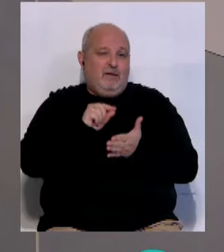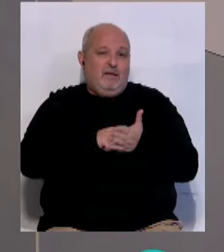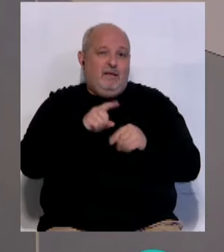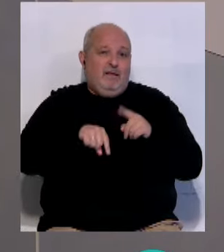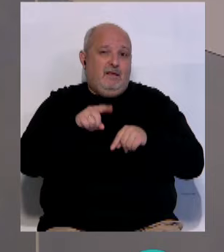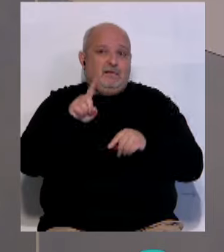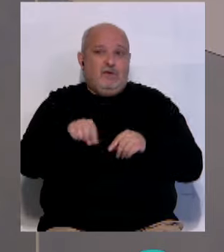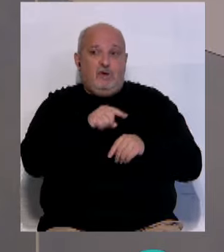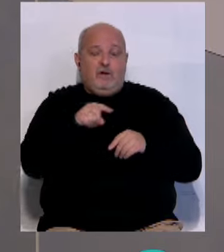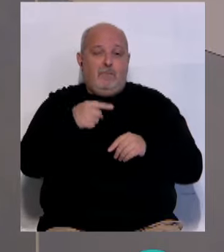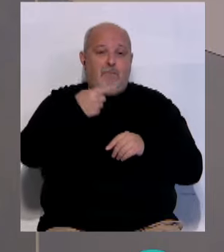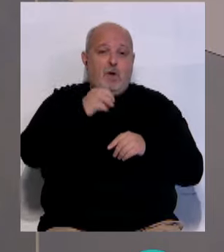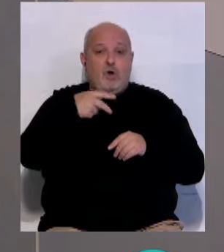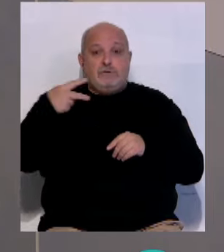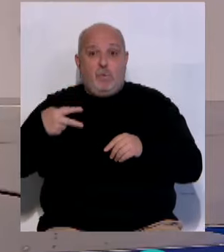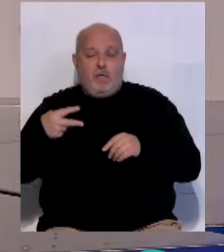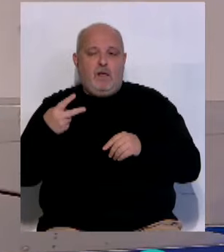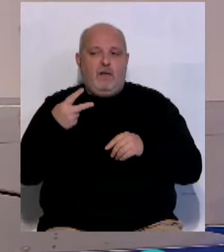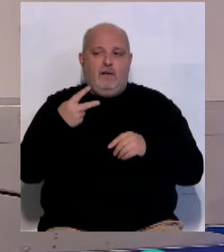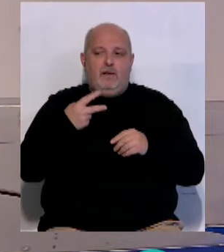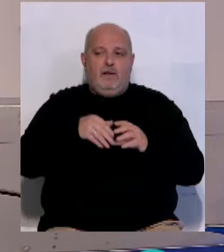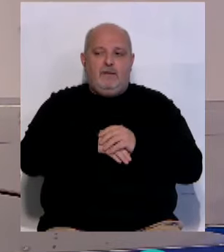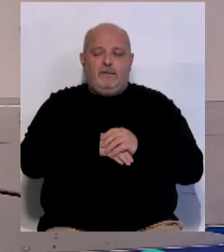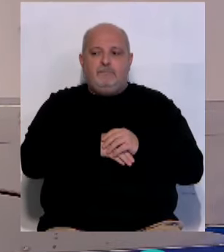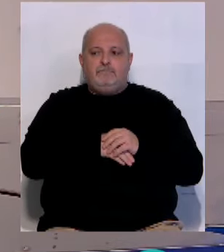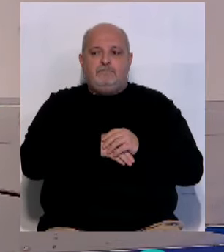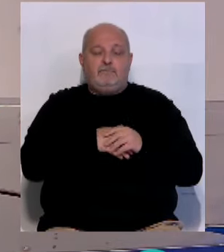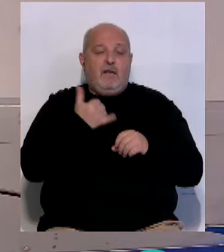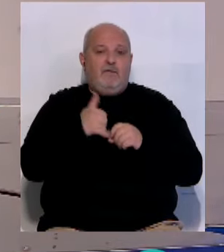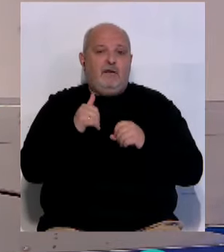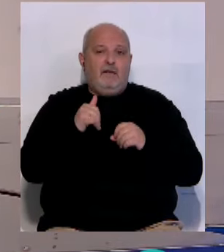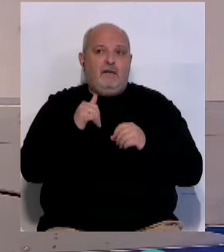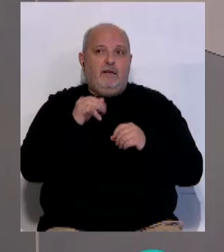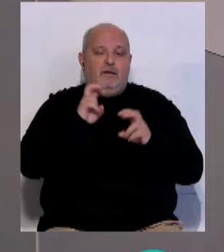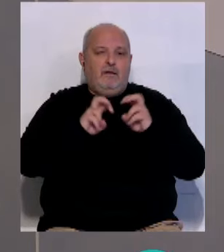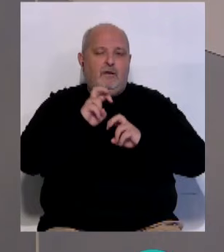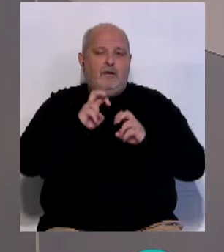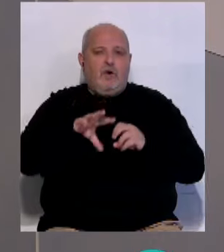equipo estaba en primera o descendía a Segunda División y que encontraron otra opción en esas